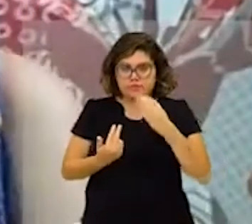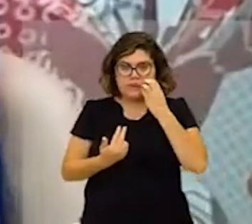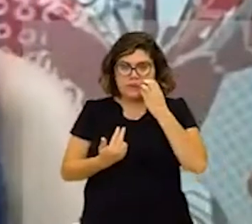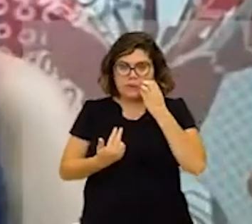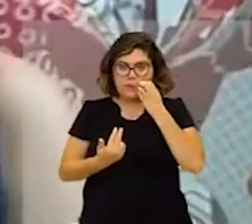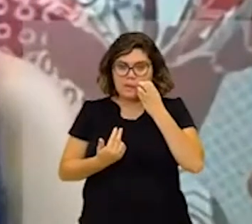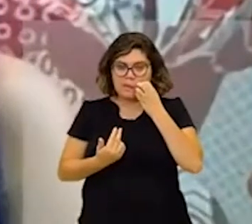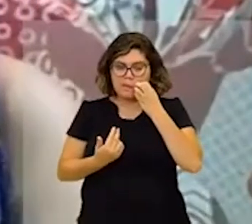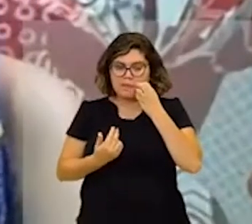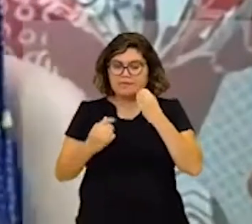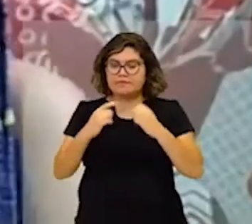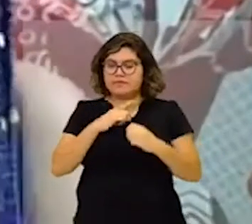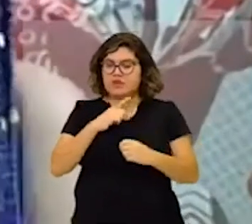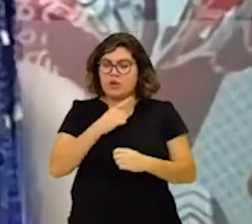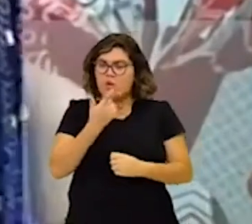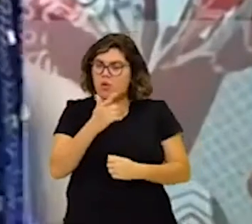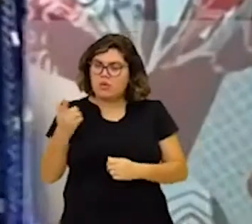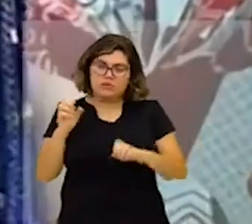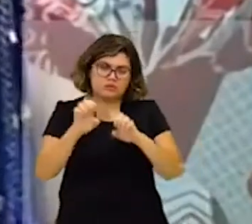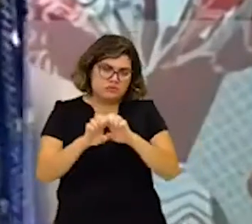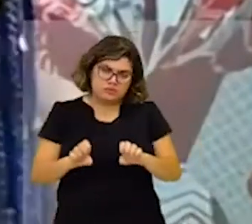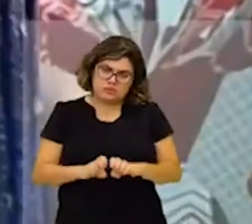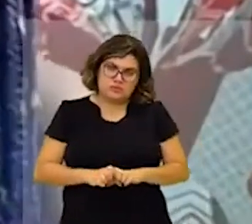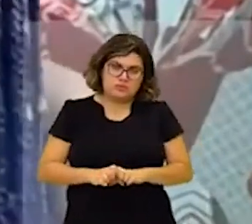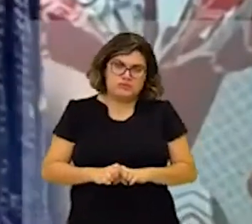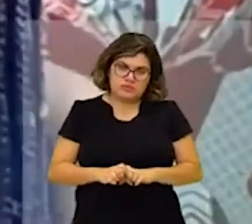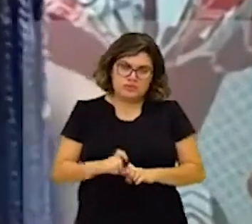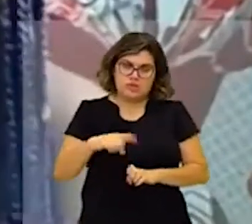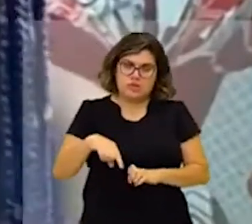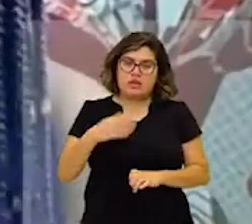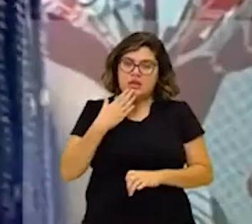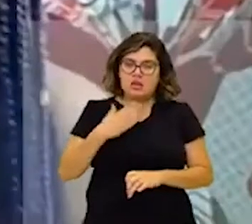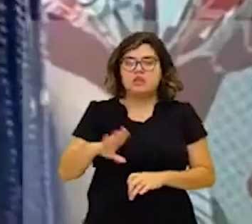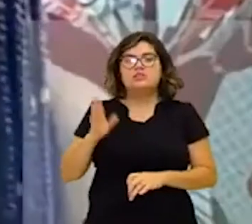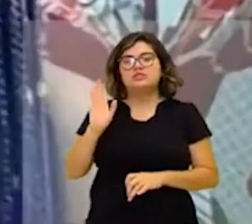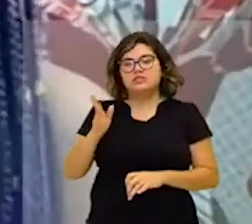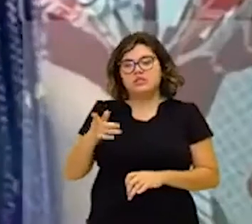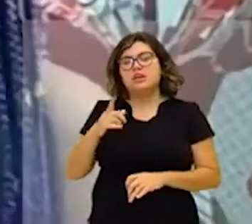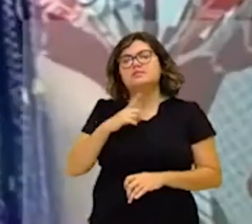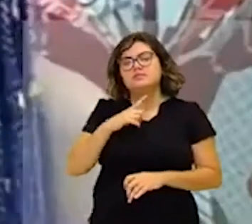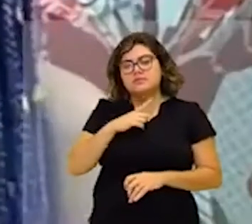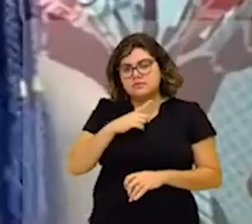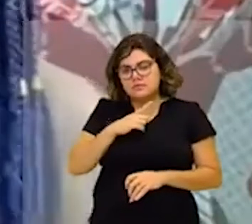questões e outras estruturas as candidaturas já chegam com ele habilidades e cabe então ao